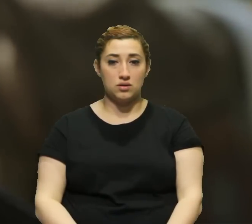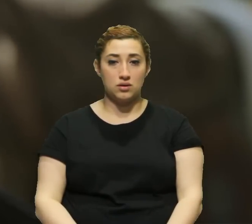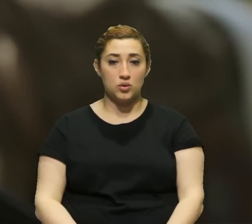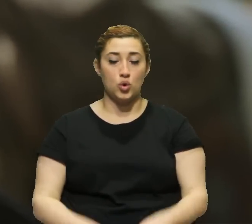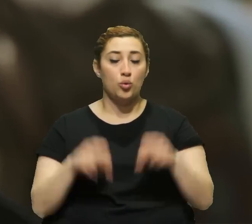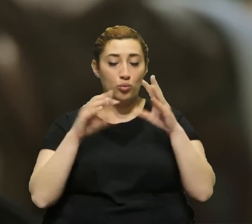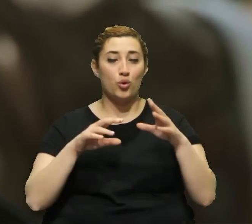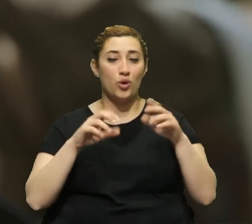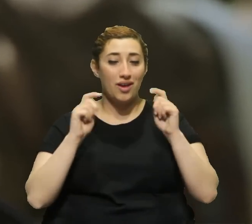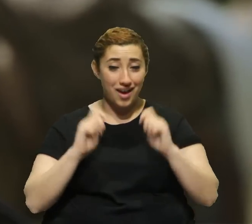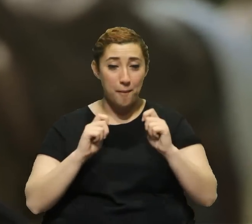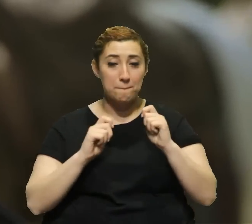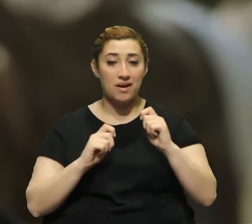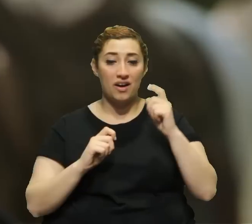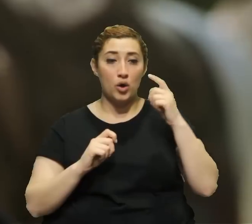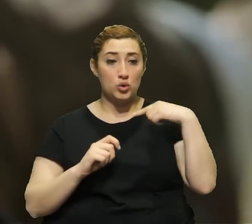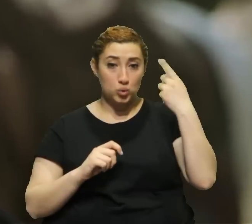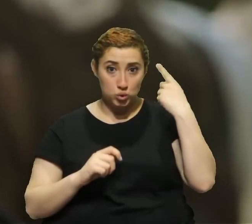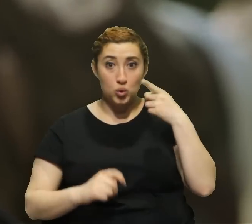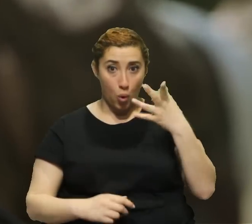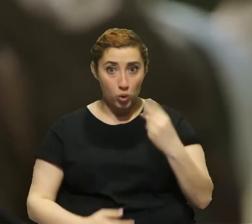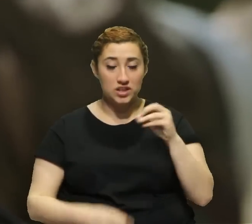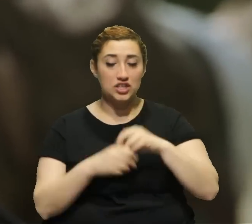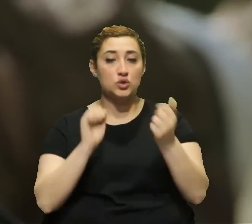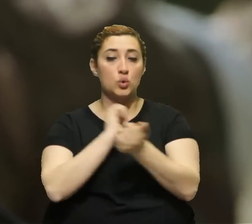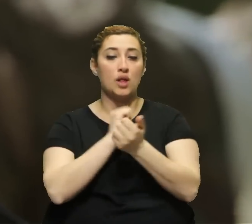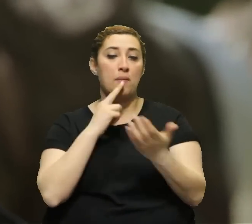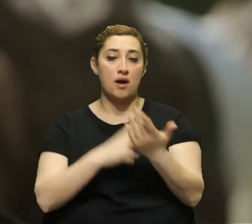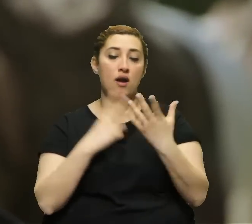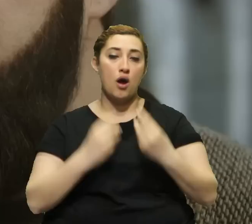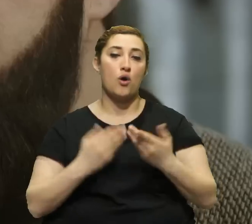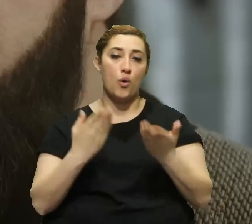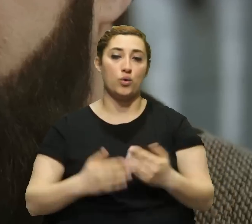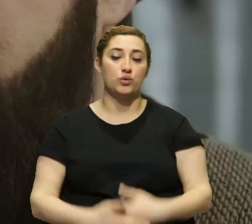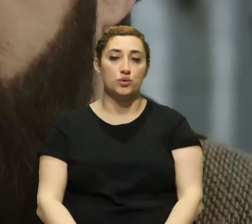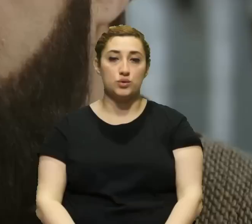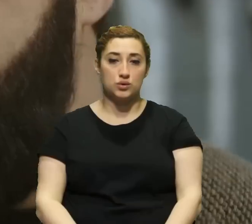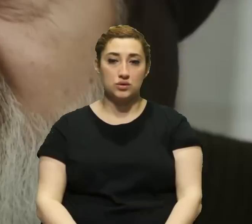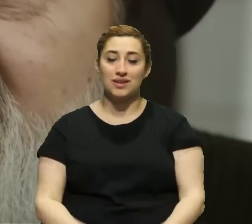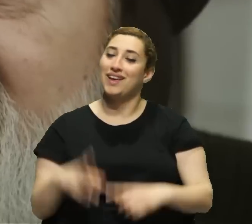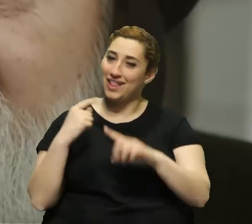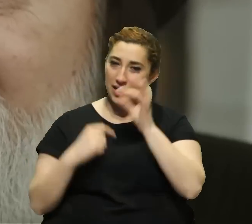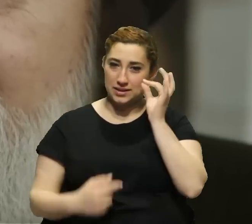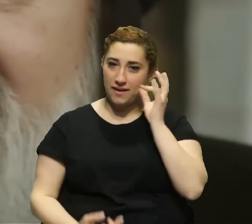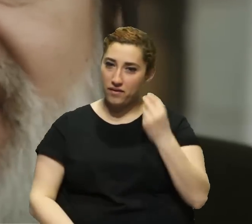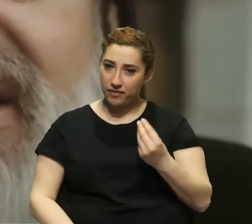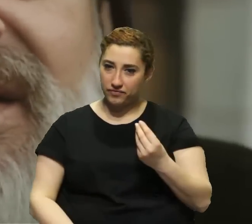Büyü ve sihir yapma iddiasıyla tutuklanmanıza karar kılmışız. İlyas Efendi...